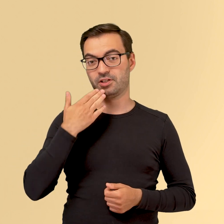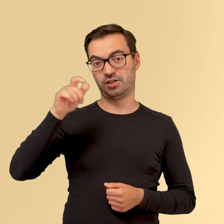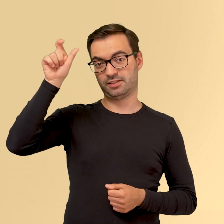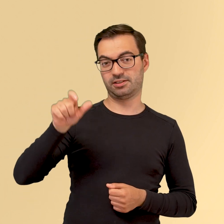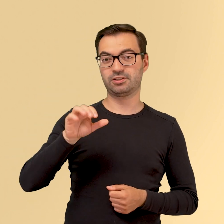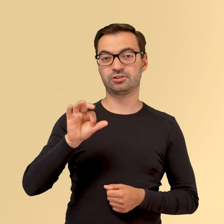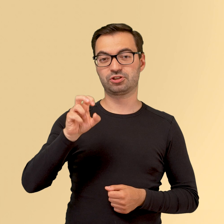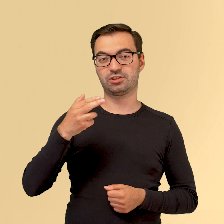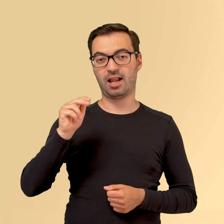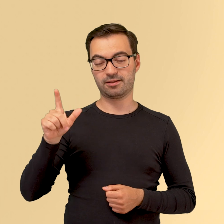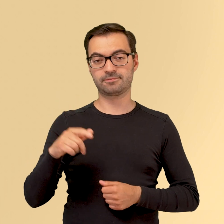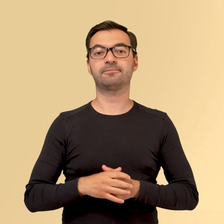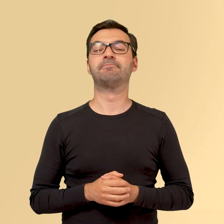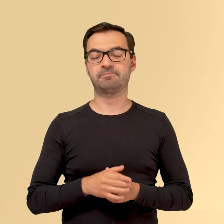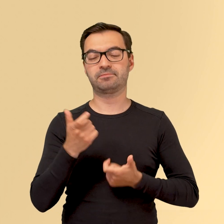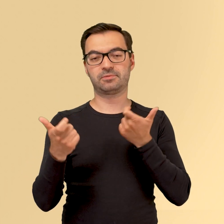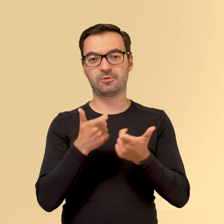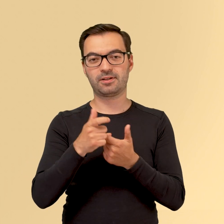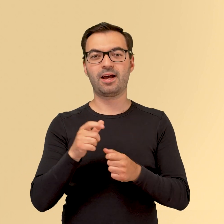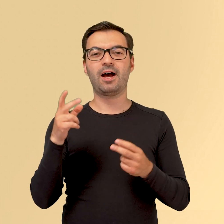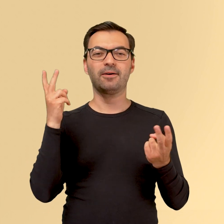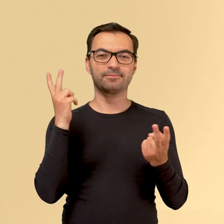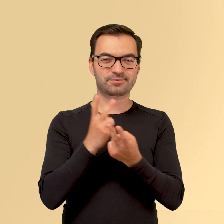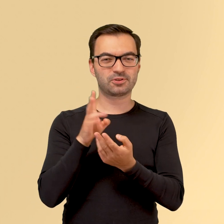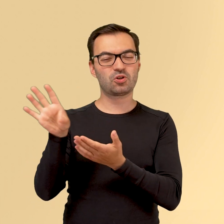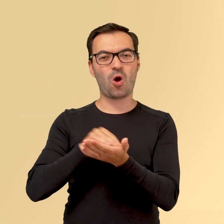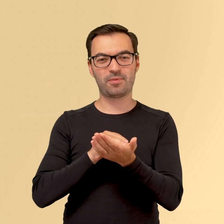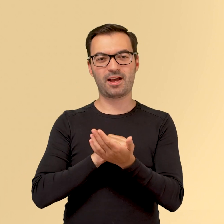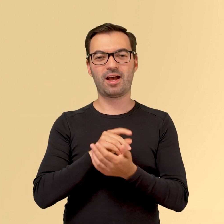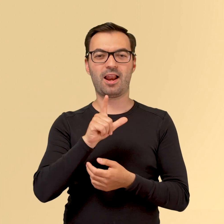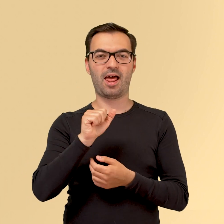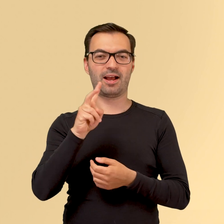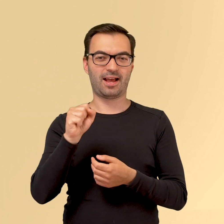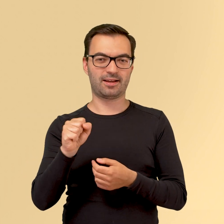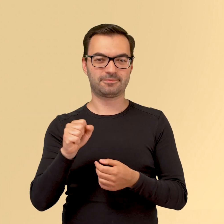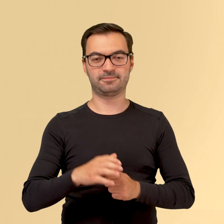dzięki któremu miała tam być wykonywana imitacja laki.